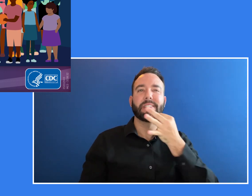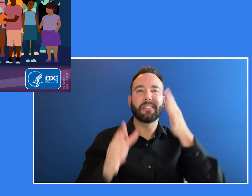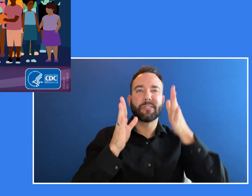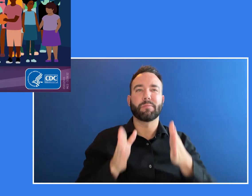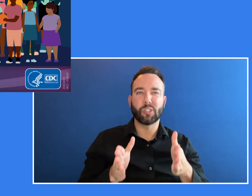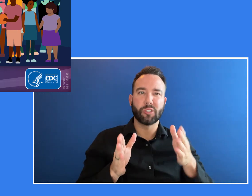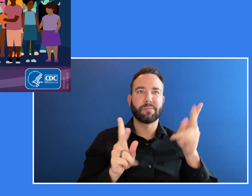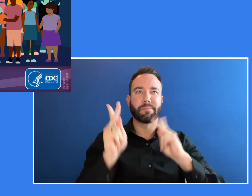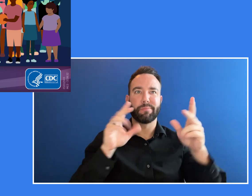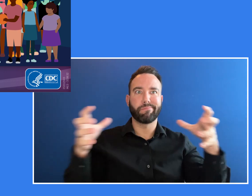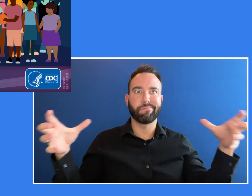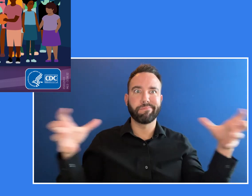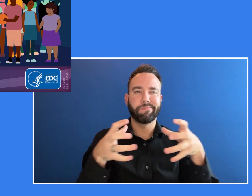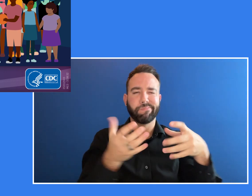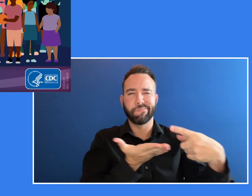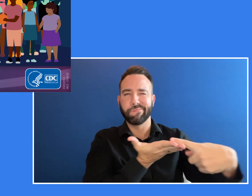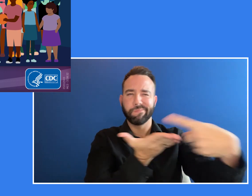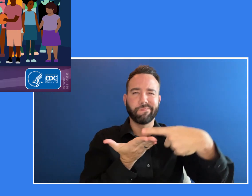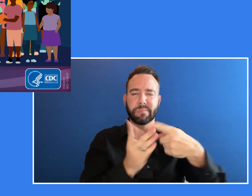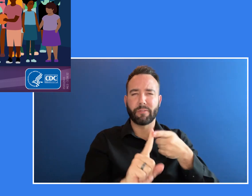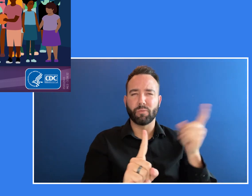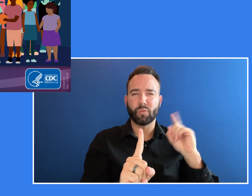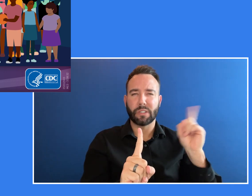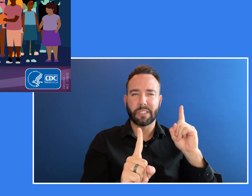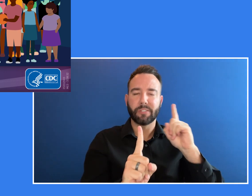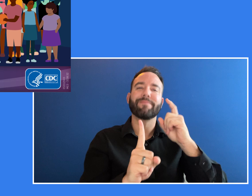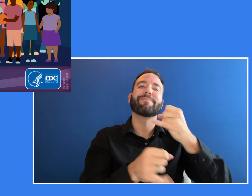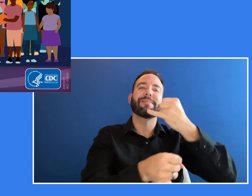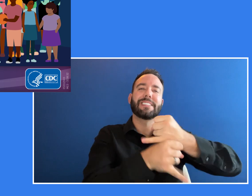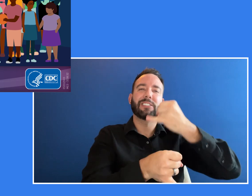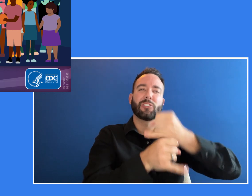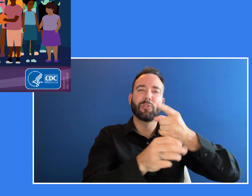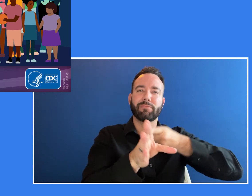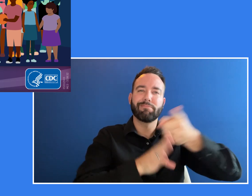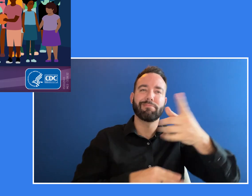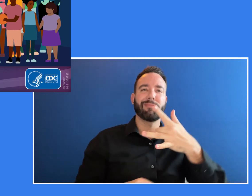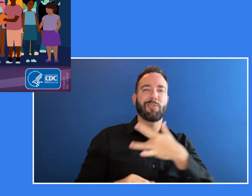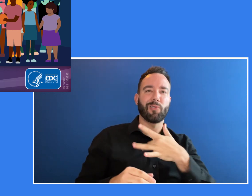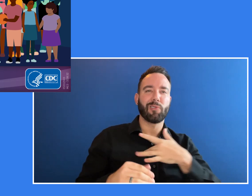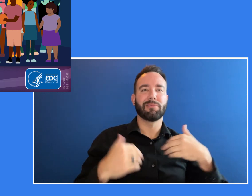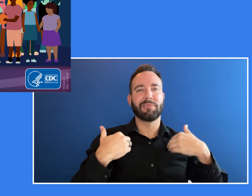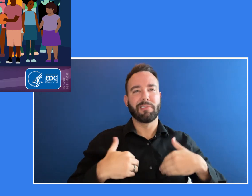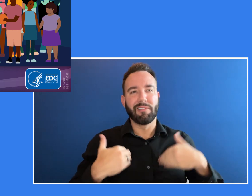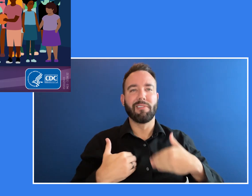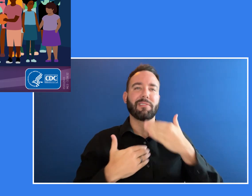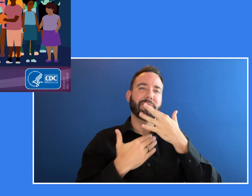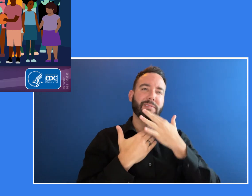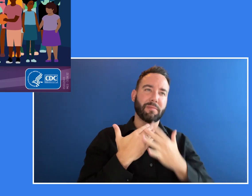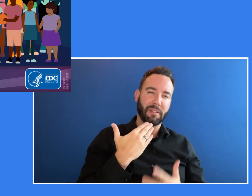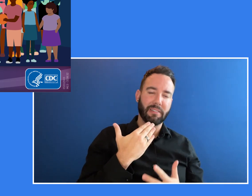En el 2014, un panel de expertos reunidos por el Instituto Nacional del Corazón,